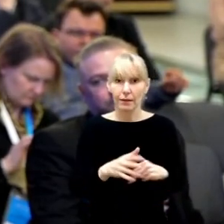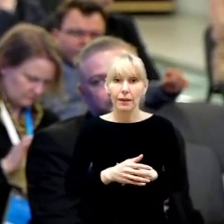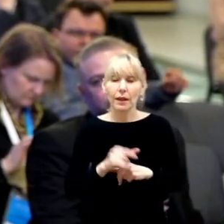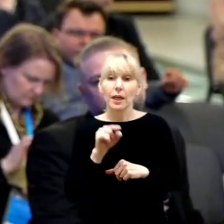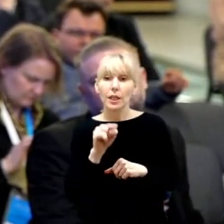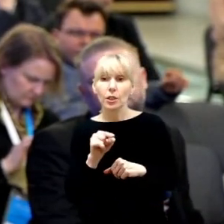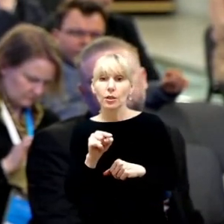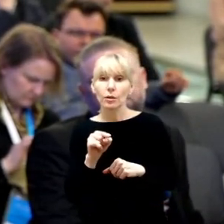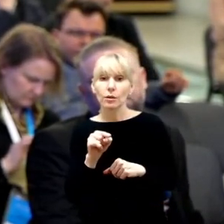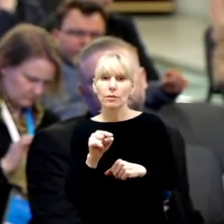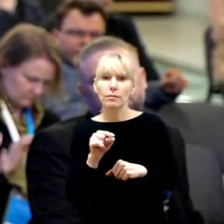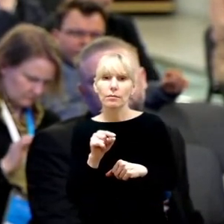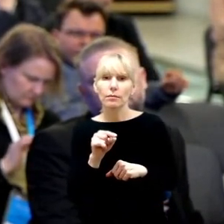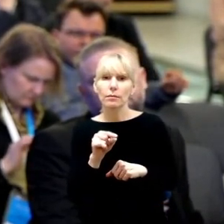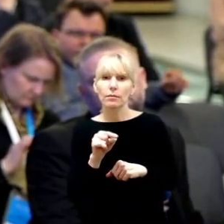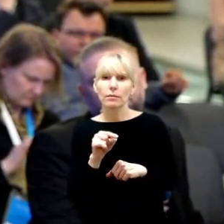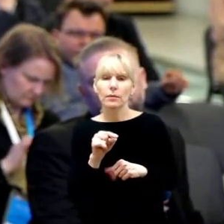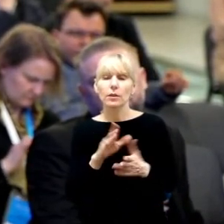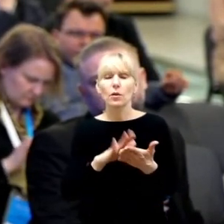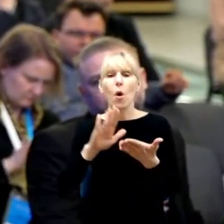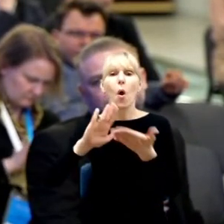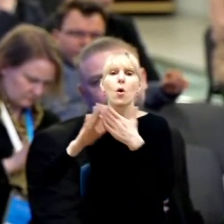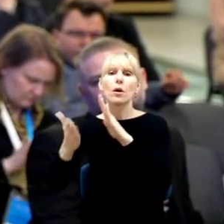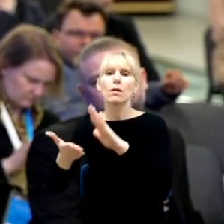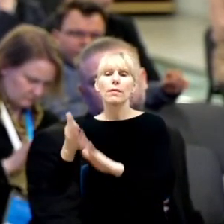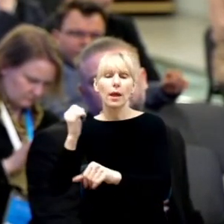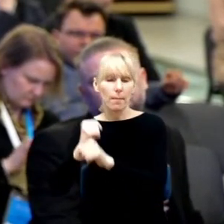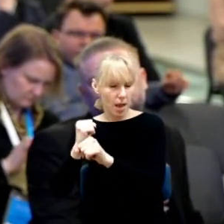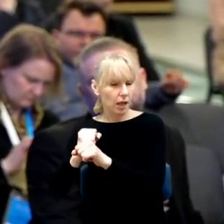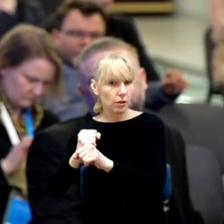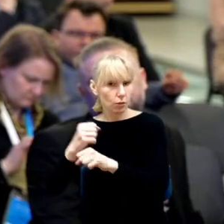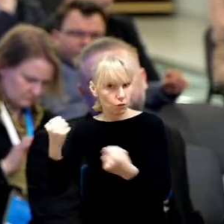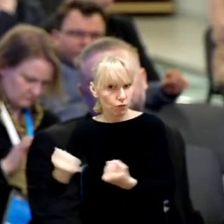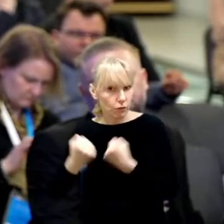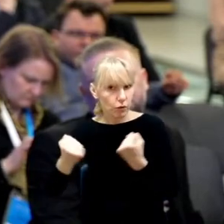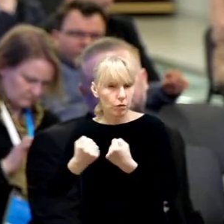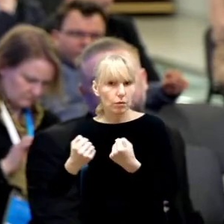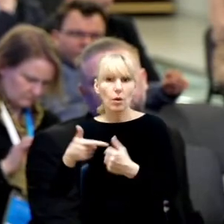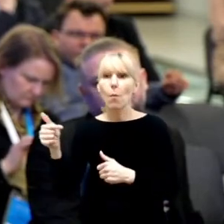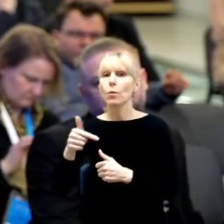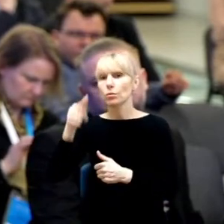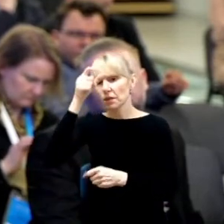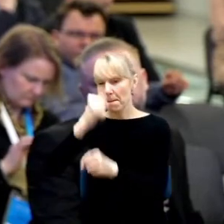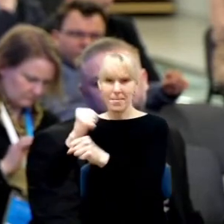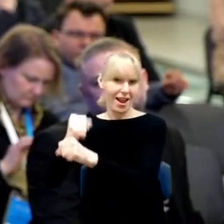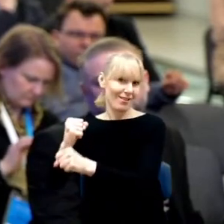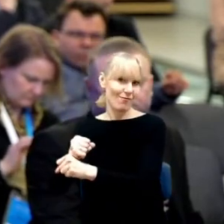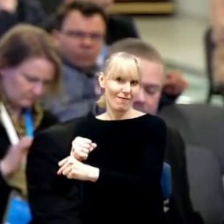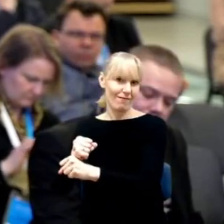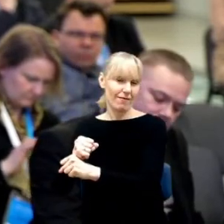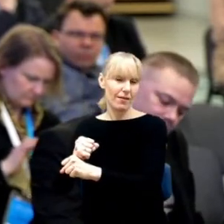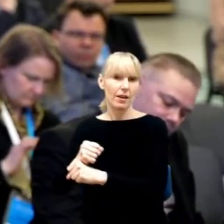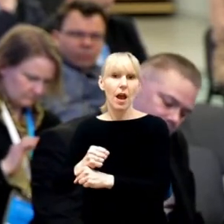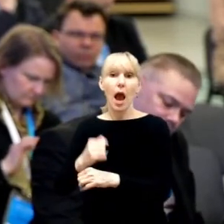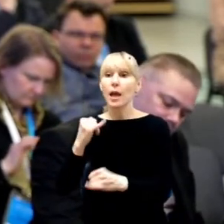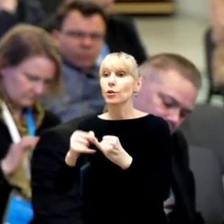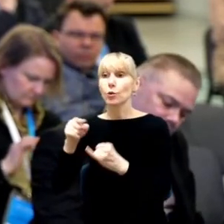że to, żeby rynek pracy funkcjonował, musi mieć pracowników. A jeżeli musi mieć pracowników, no to jest pytanie